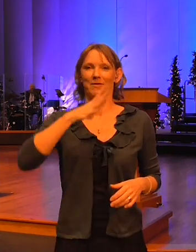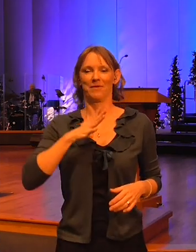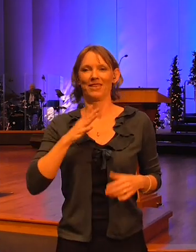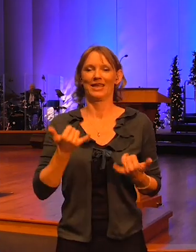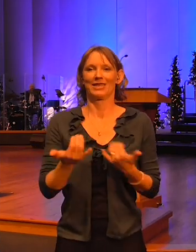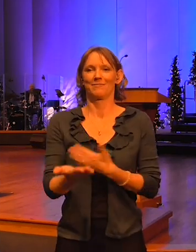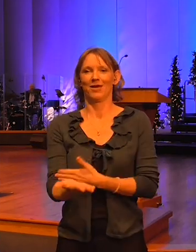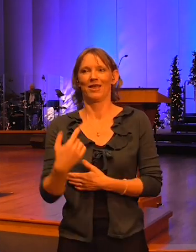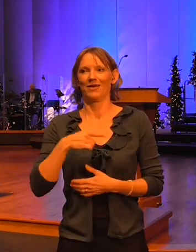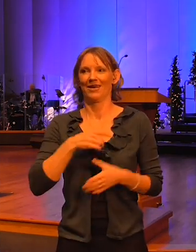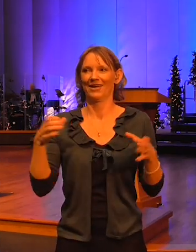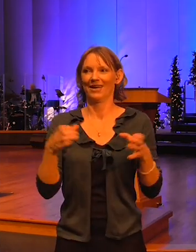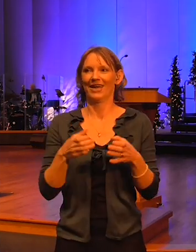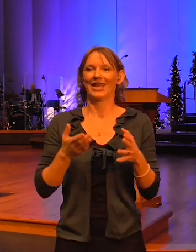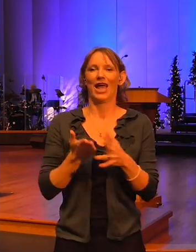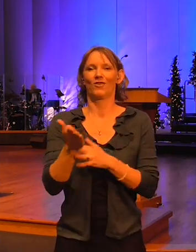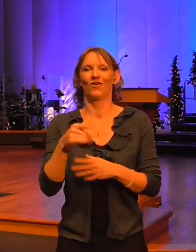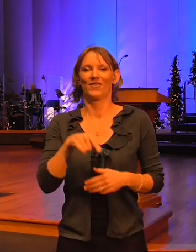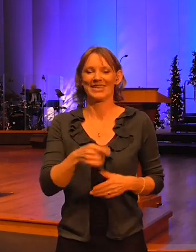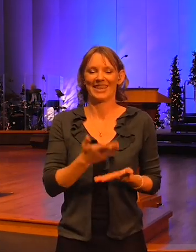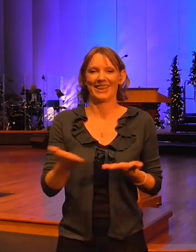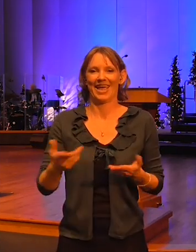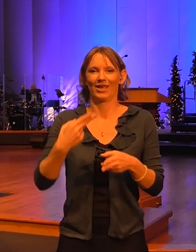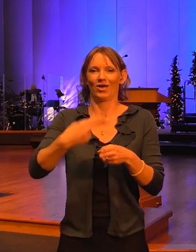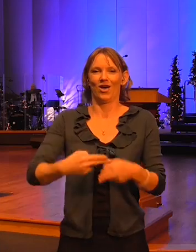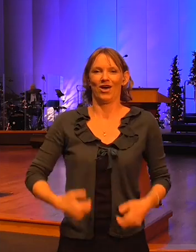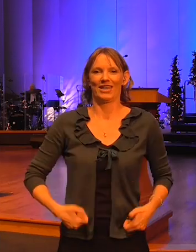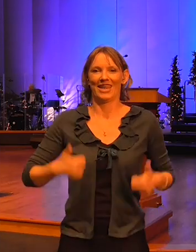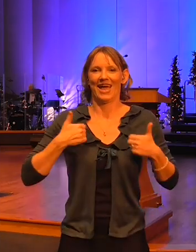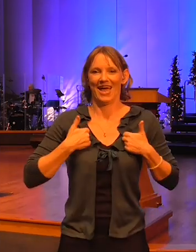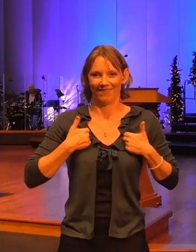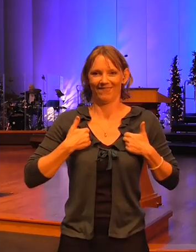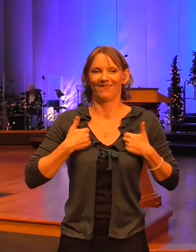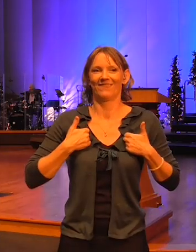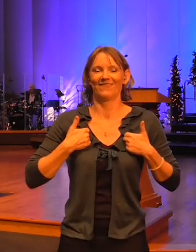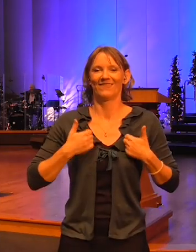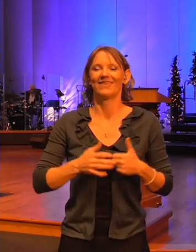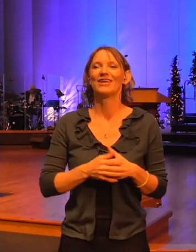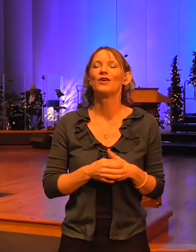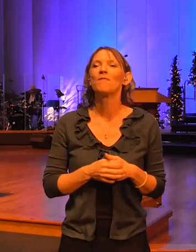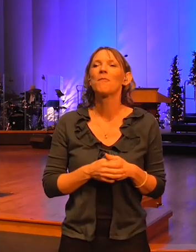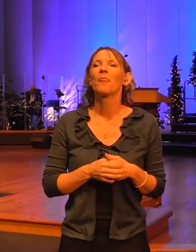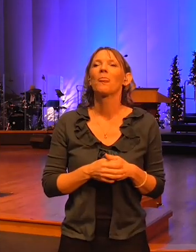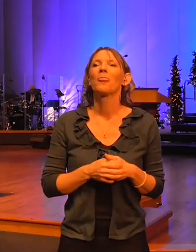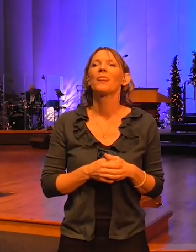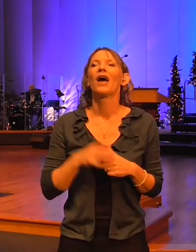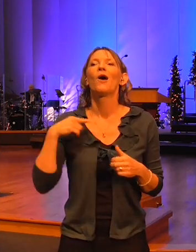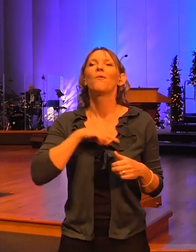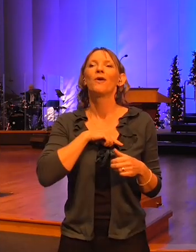vida, hey uh um, vamos a pasar a nuestra oferta y luego vamos a escuchar algunos